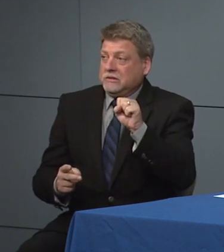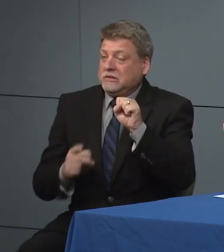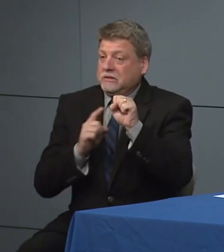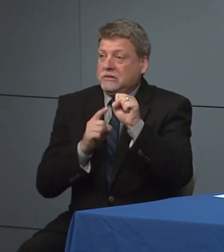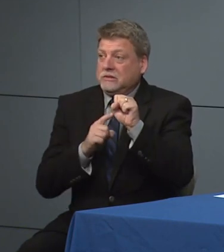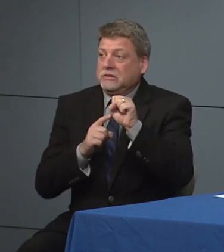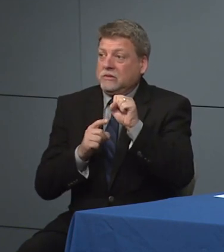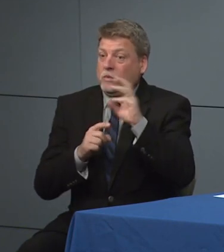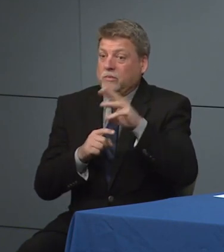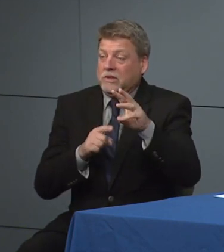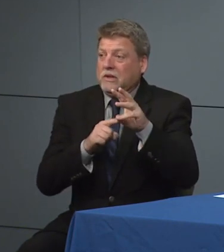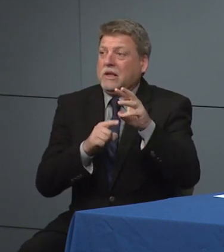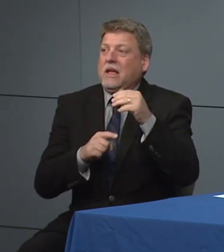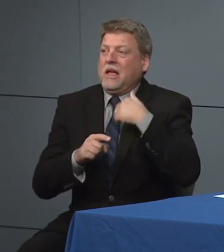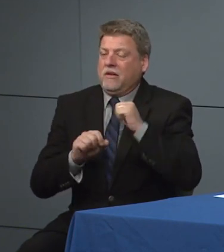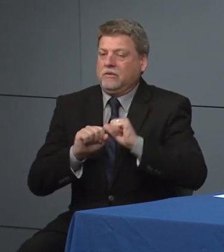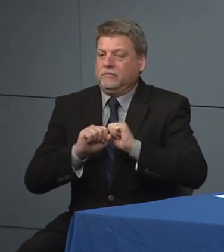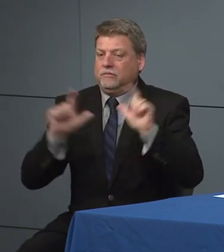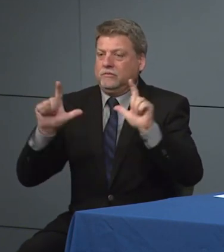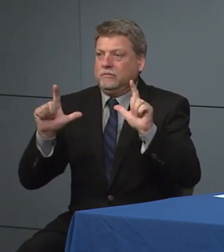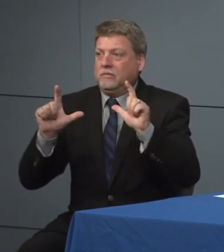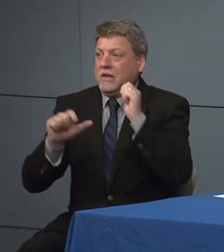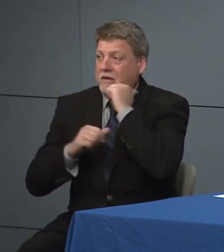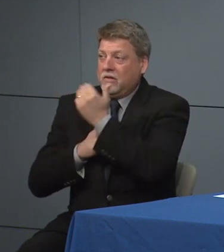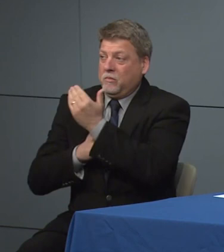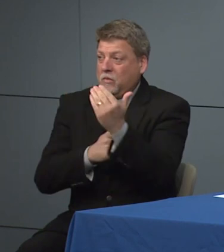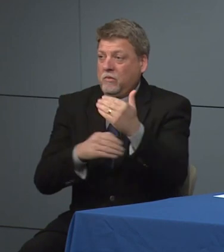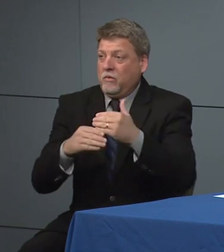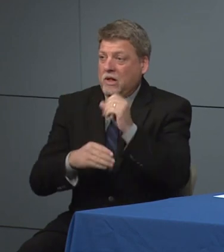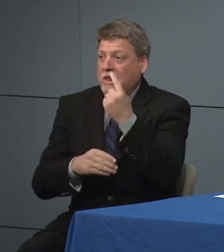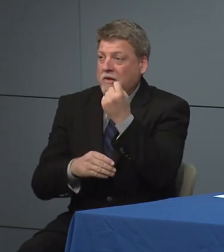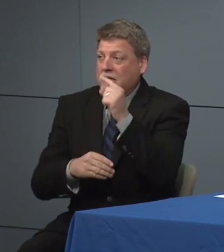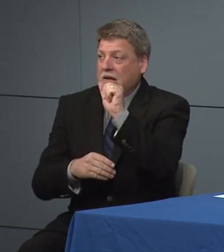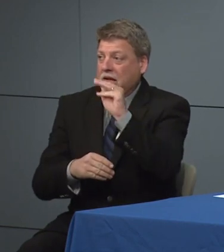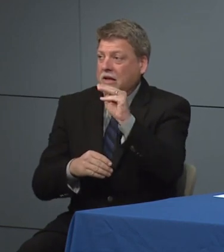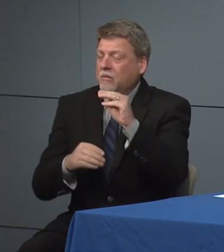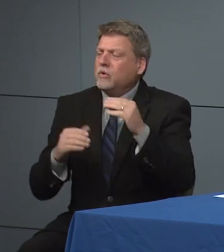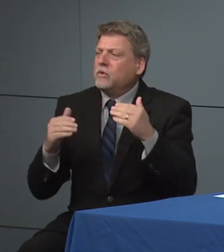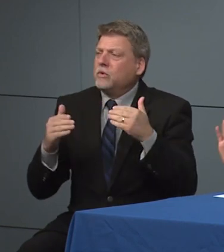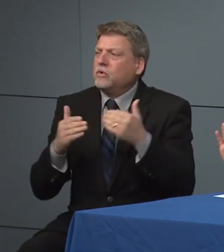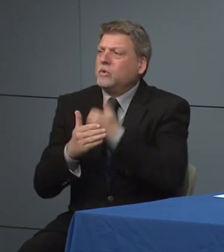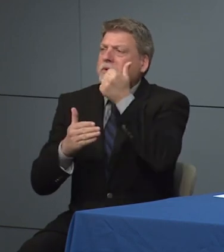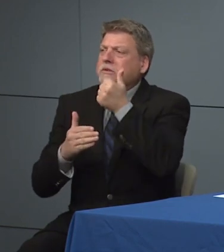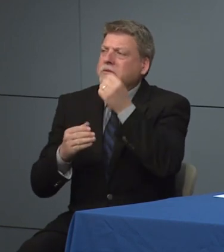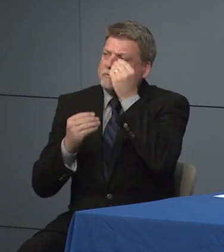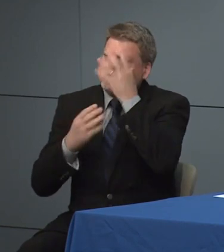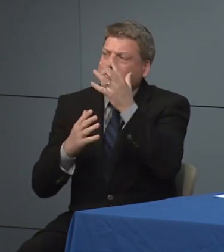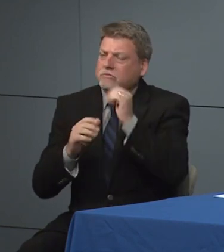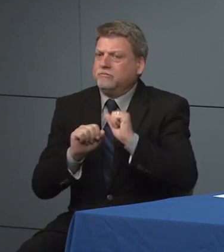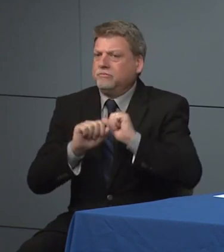tenemos un tablero en el sitio web que donde todas las mañanas a las once de la mañana actualizamos estas cifras